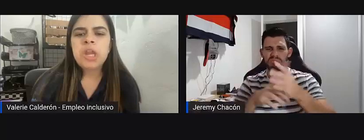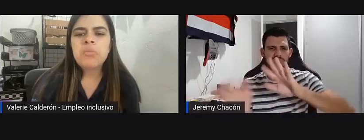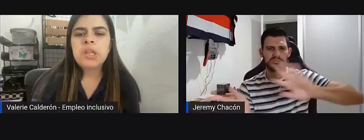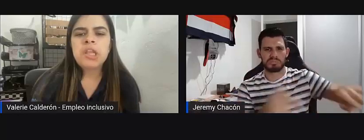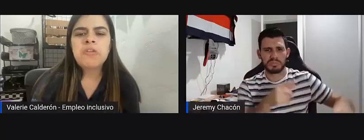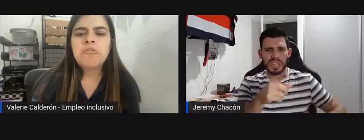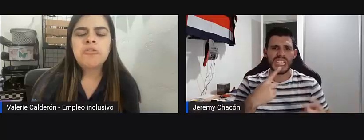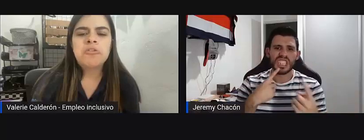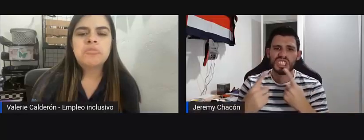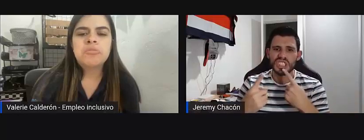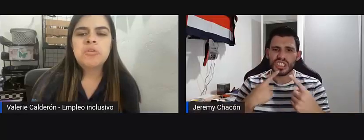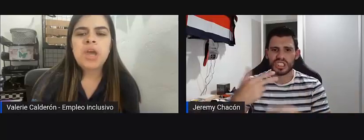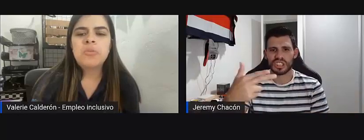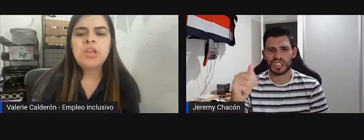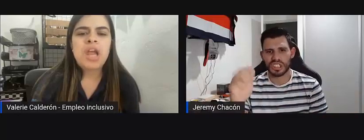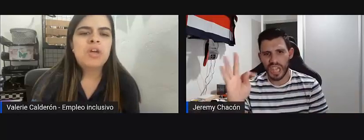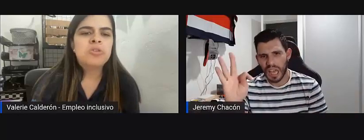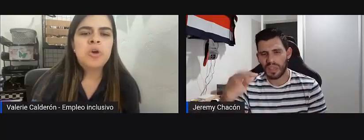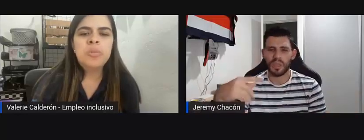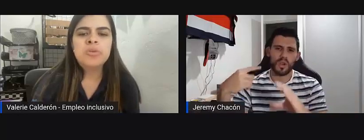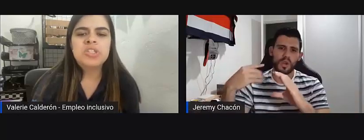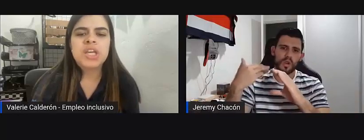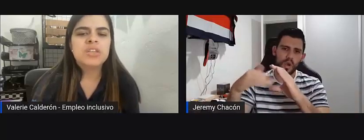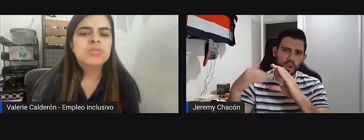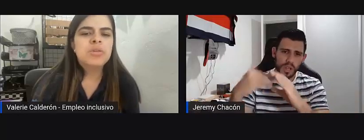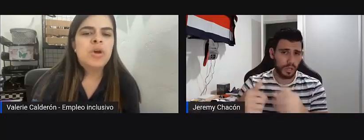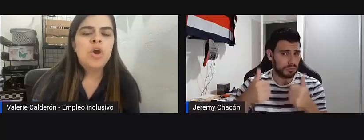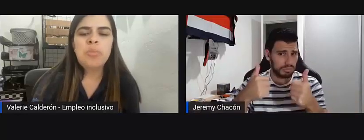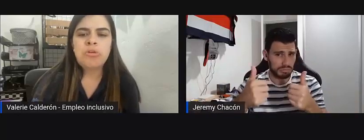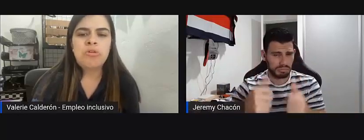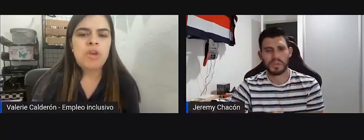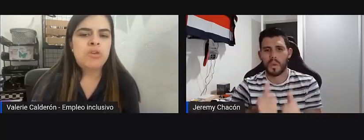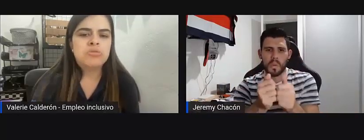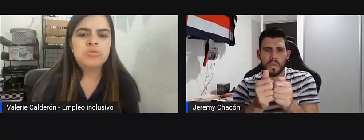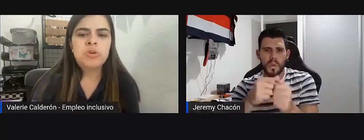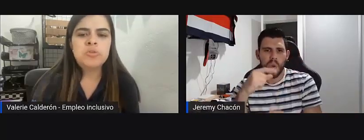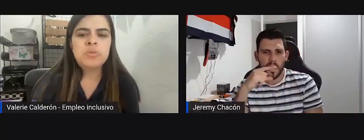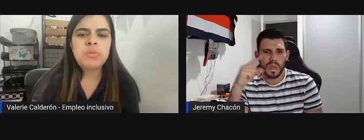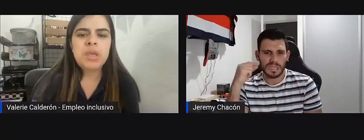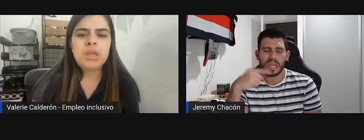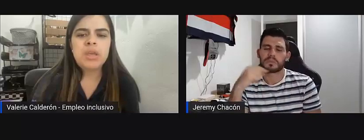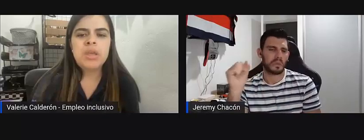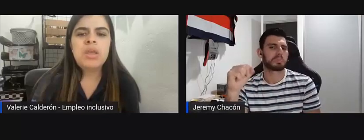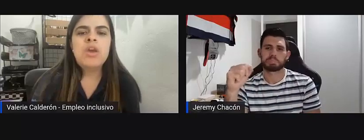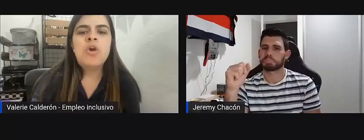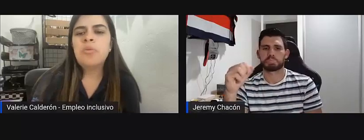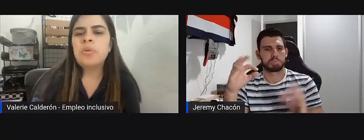hay problema el teléfono no lo dejamos de lado todo por chat o por correo todo súper bien o por